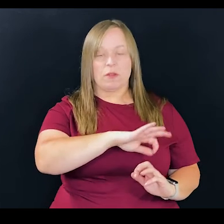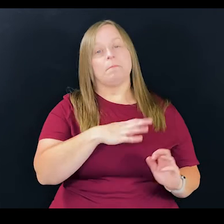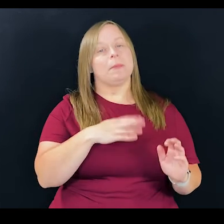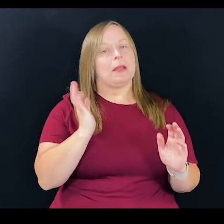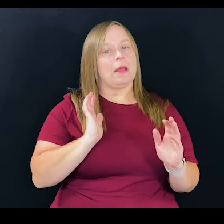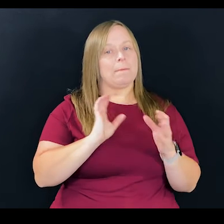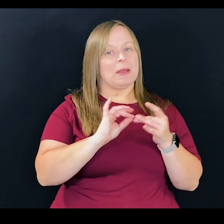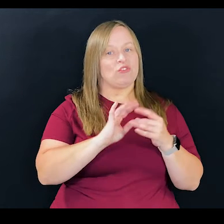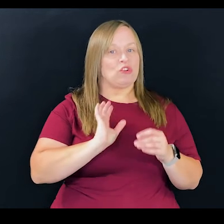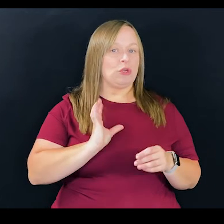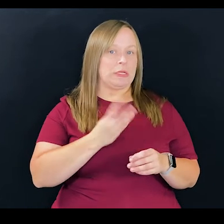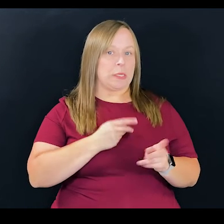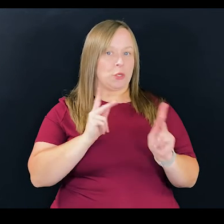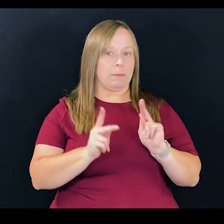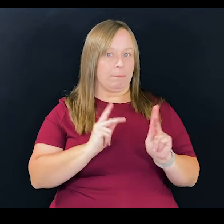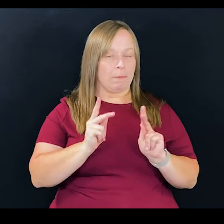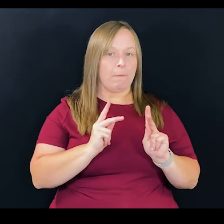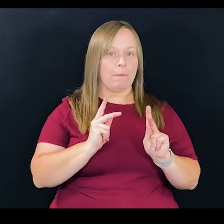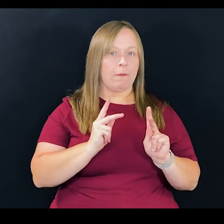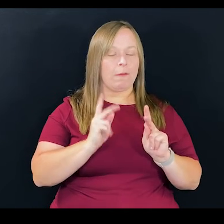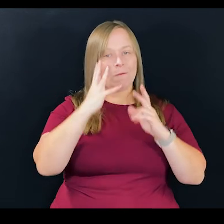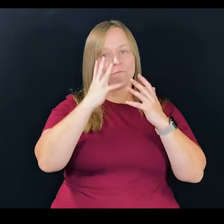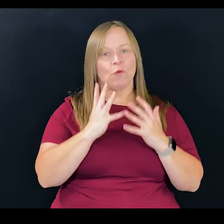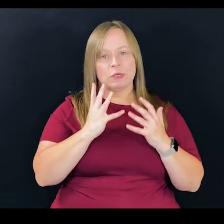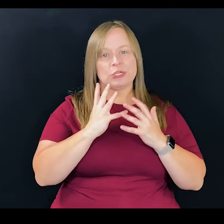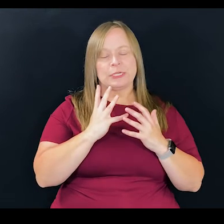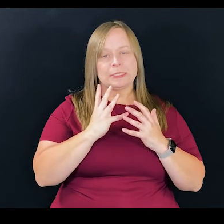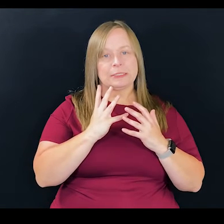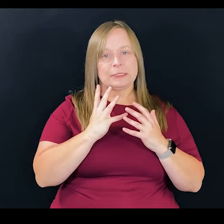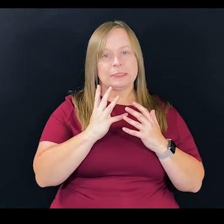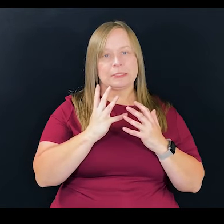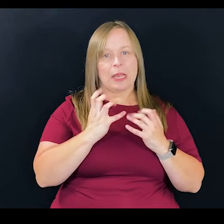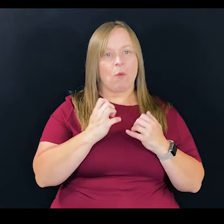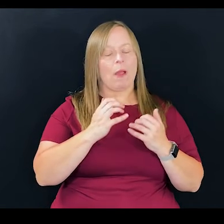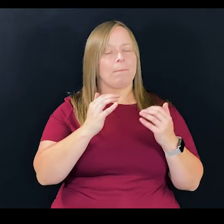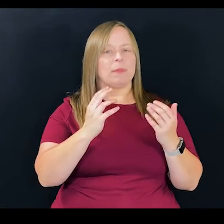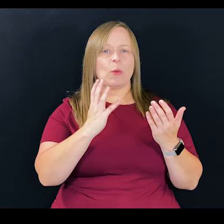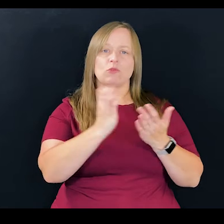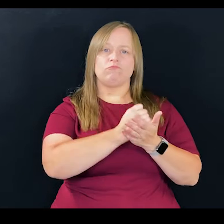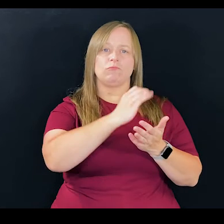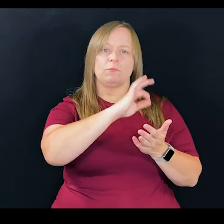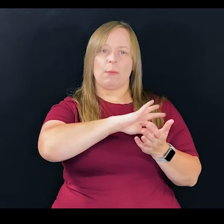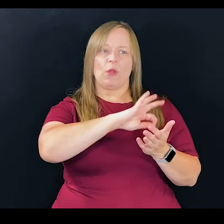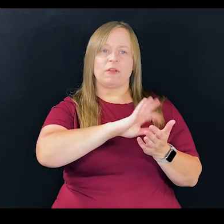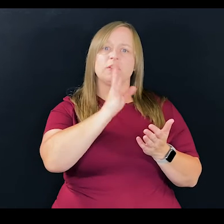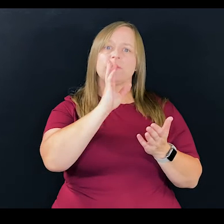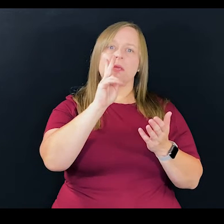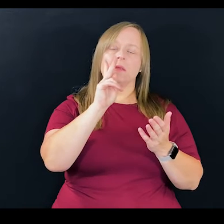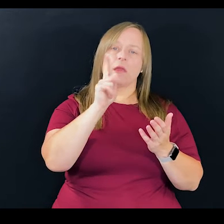Pero las personas, como ya he mencionado, las personas transgénero, desafortunadamente, yo quiero usar mi privilegio